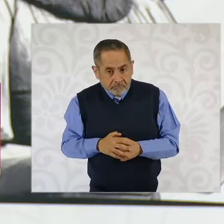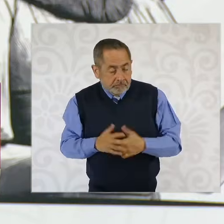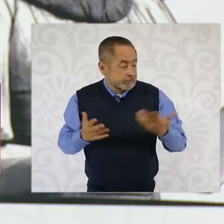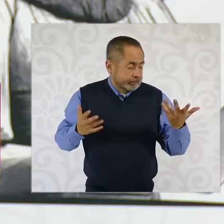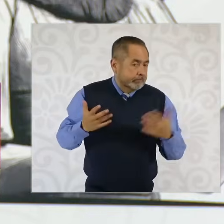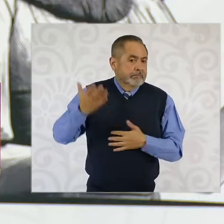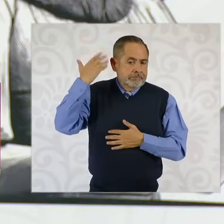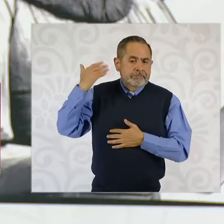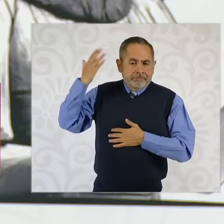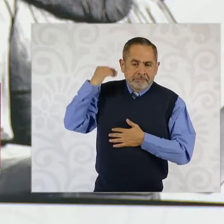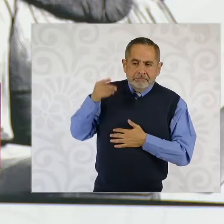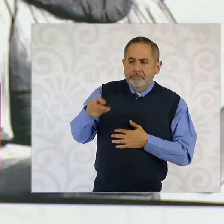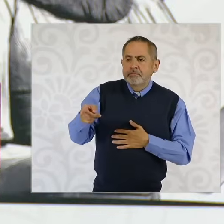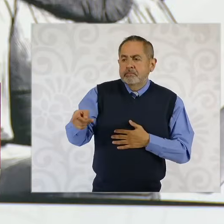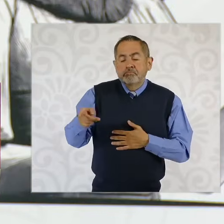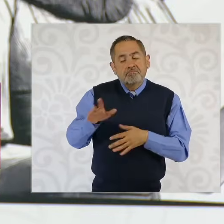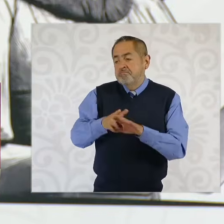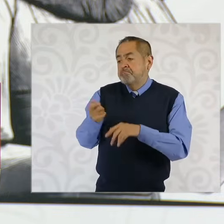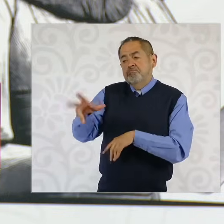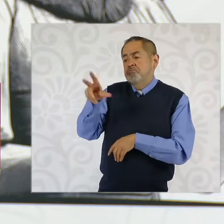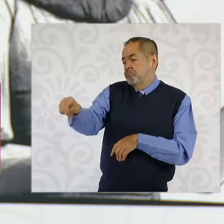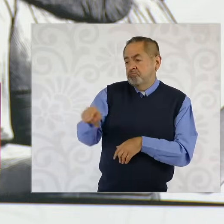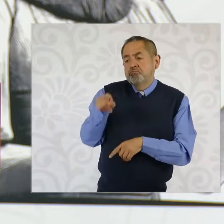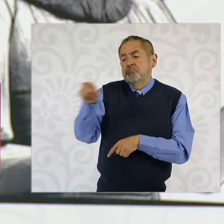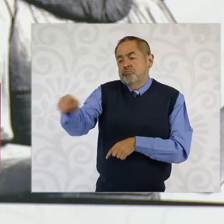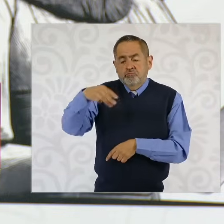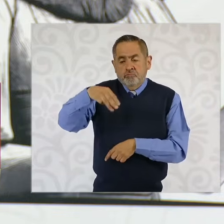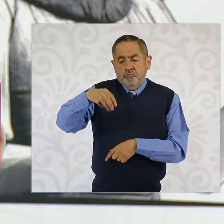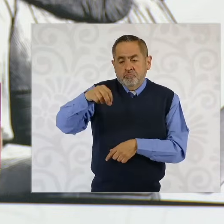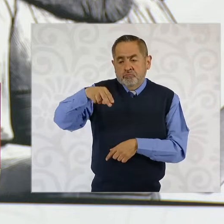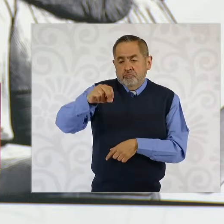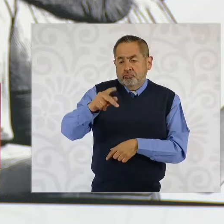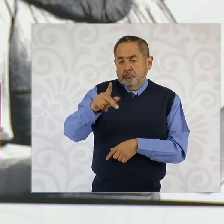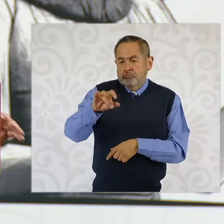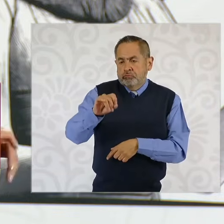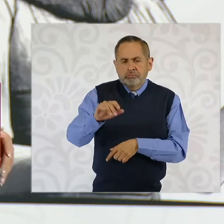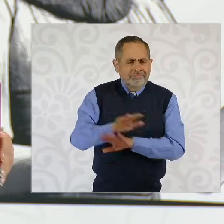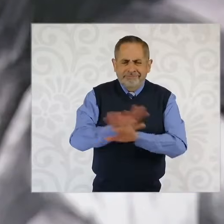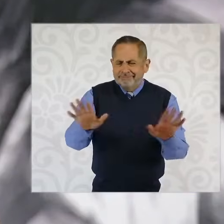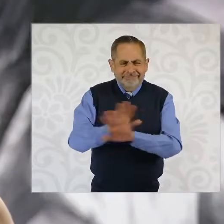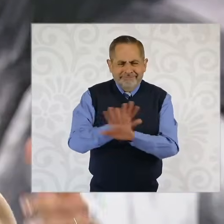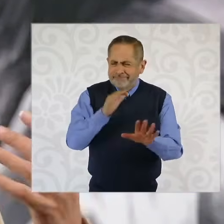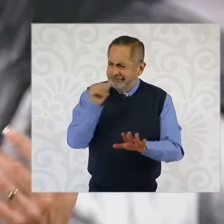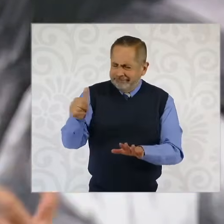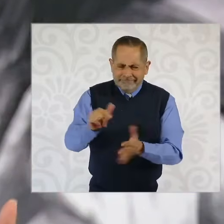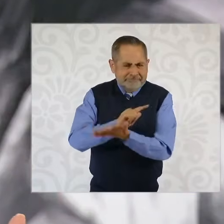como monopolio pues entonces puede tener la mayor parte de la producción como ha tenido